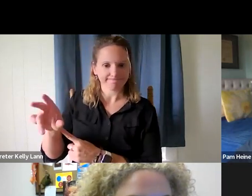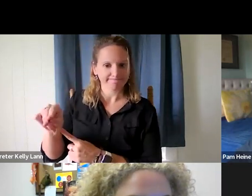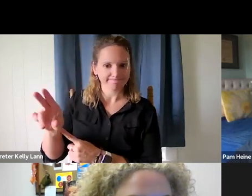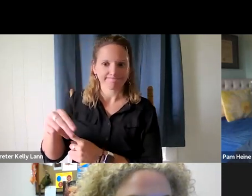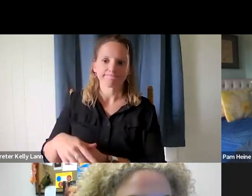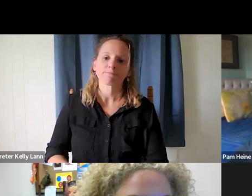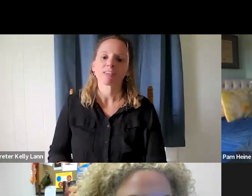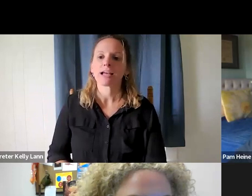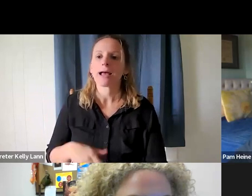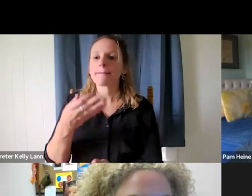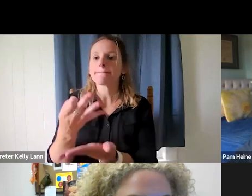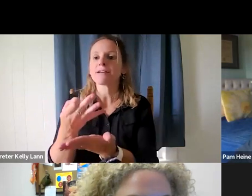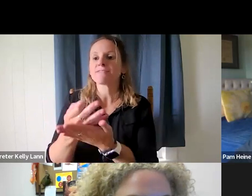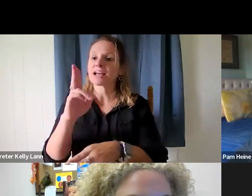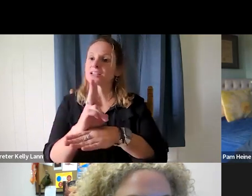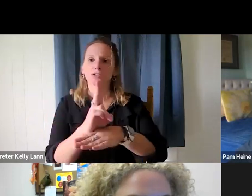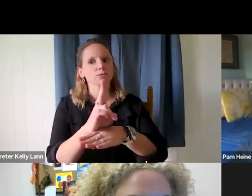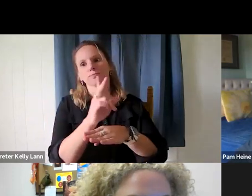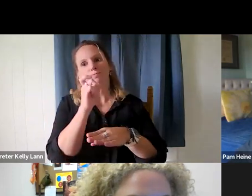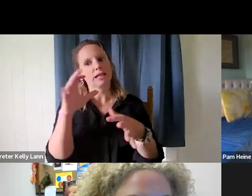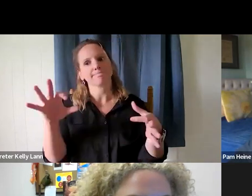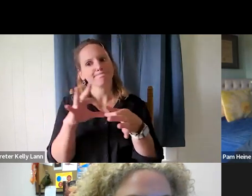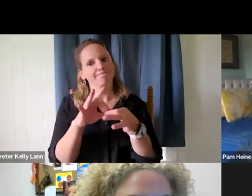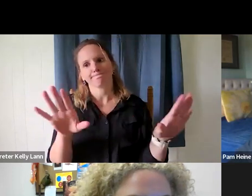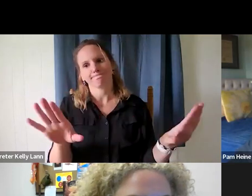El hecho de que él consuma no es la razón por la que tiene una discapacidad.